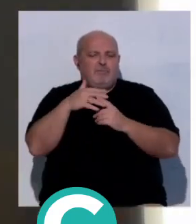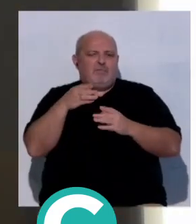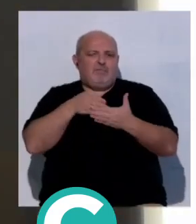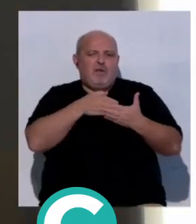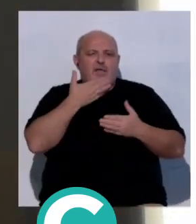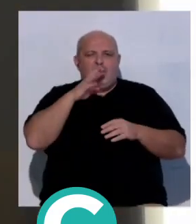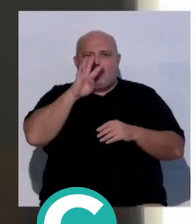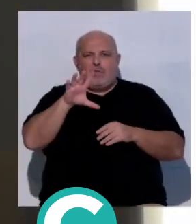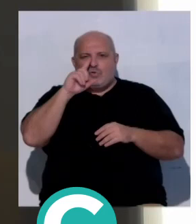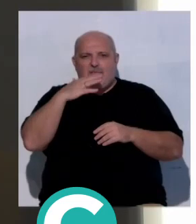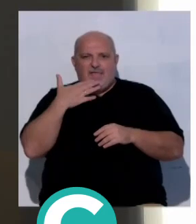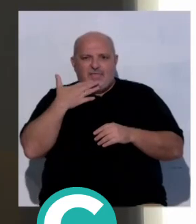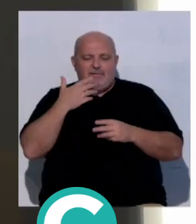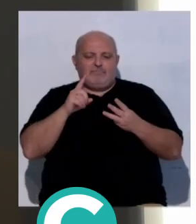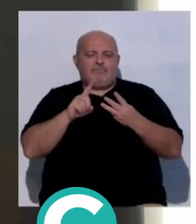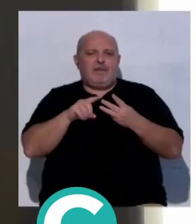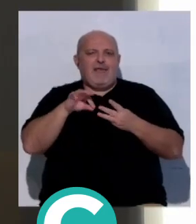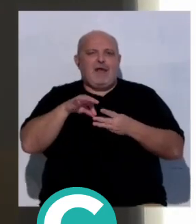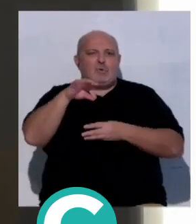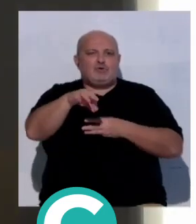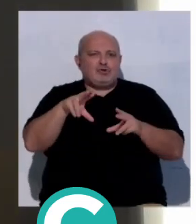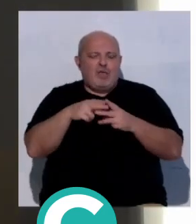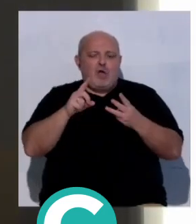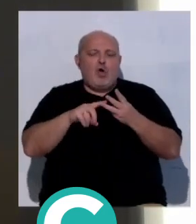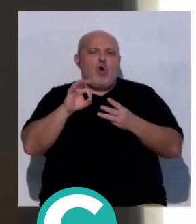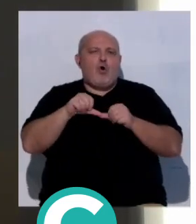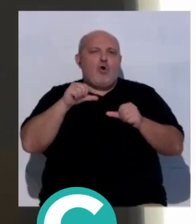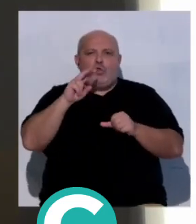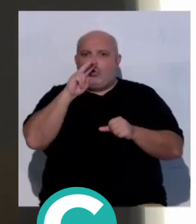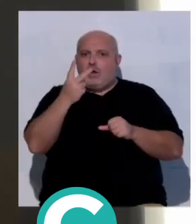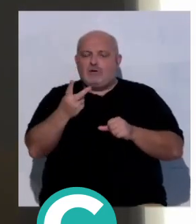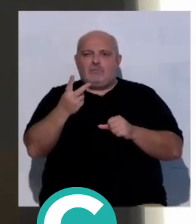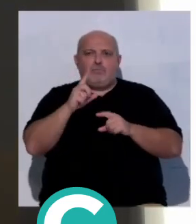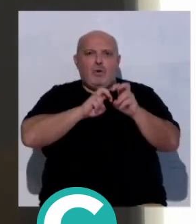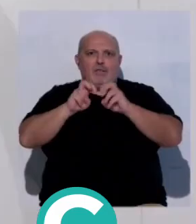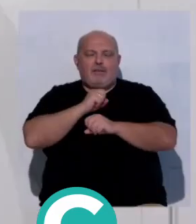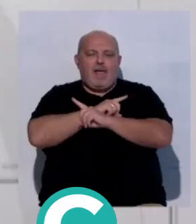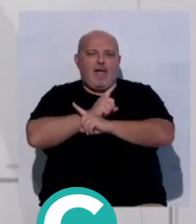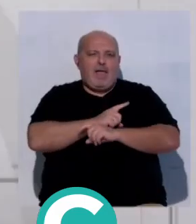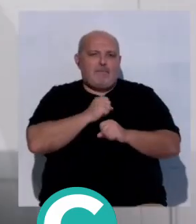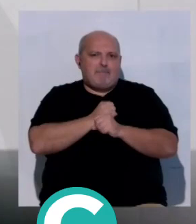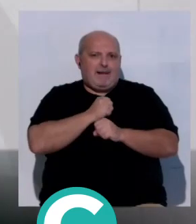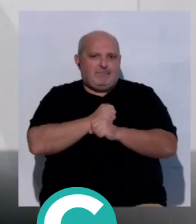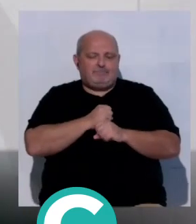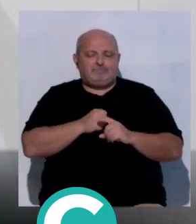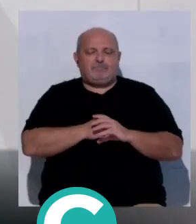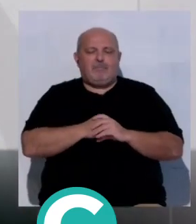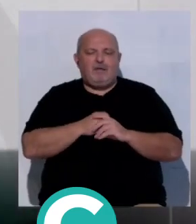de 45 años en exclusión social o o que lleven más de dos años Buscando empleo el objetivo de este